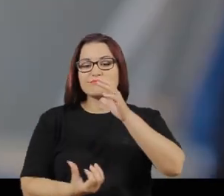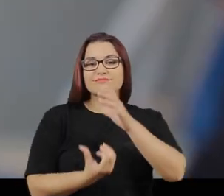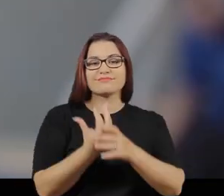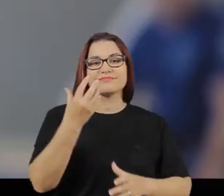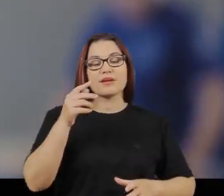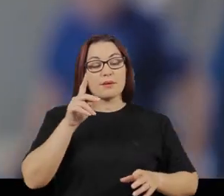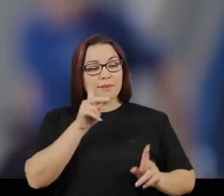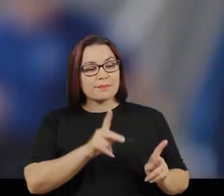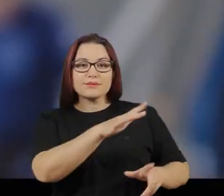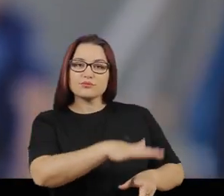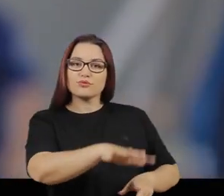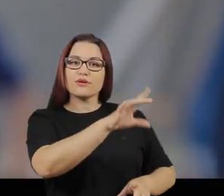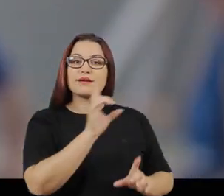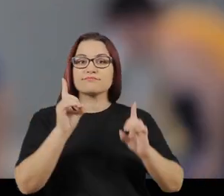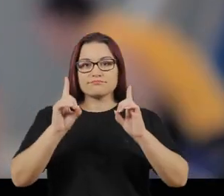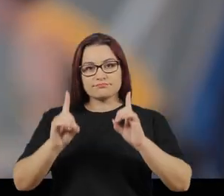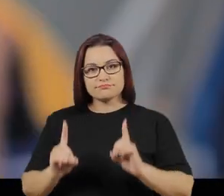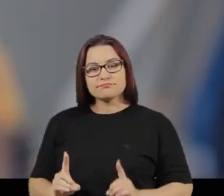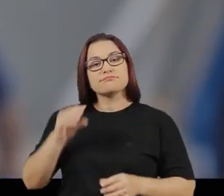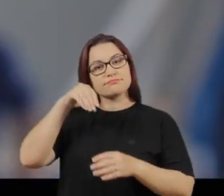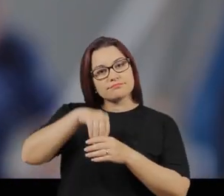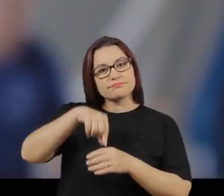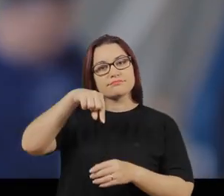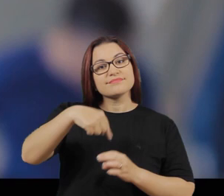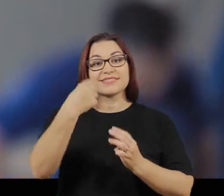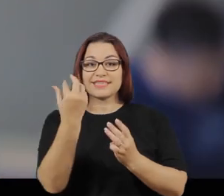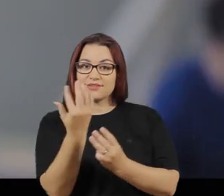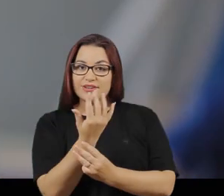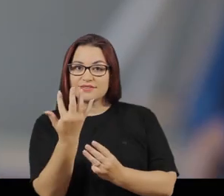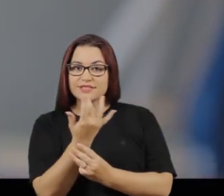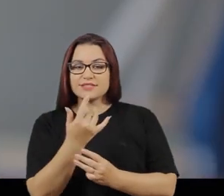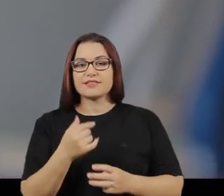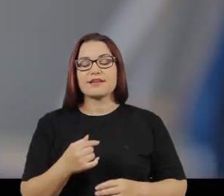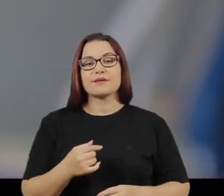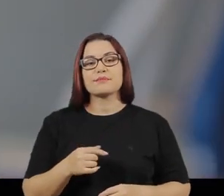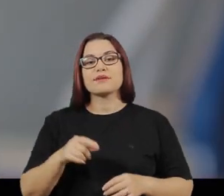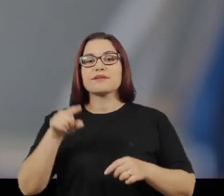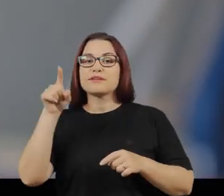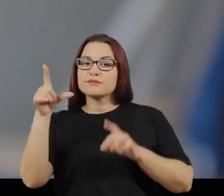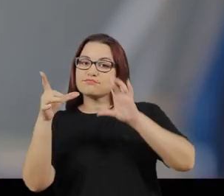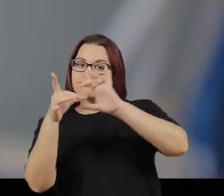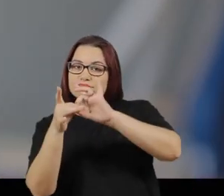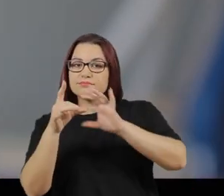Universidade e do Centro de Educação Física foi com o professor Cyro Knackfuss